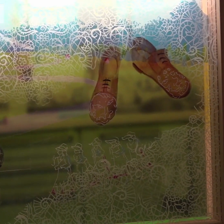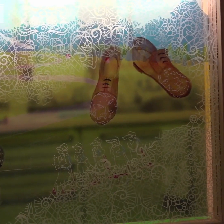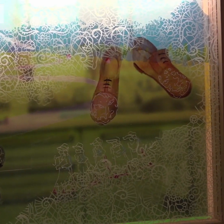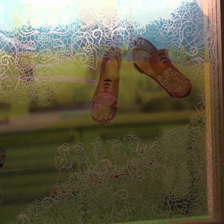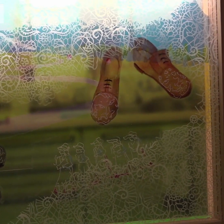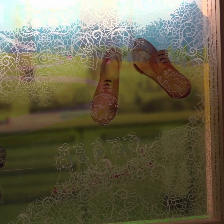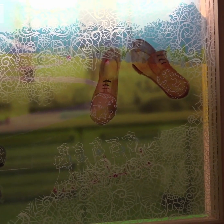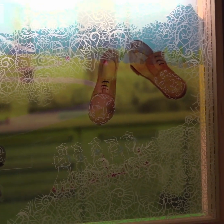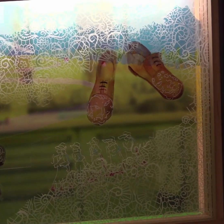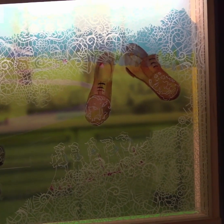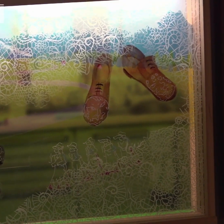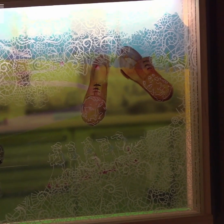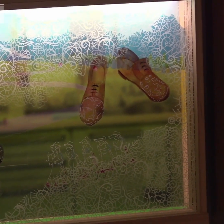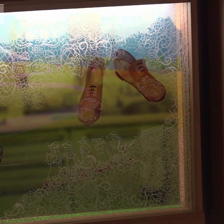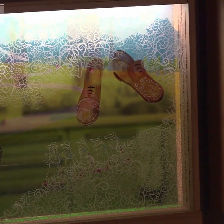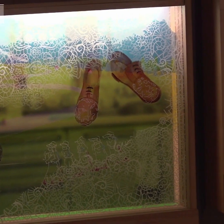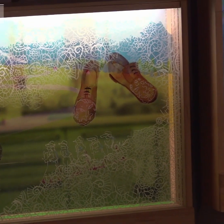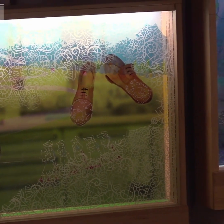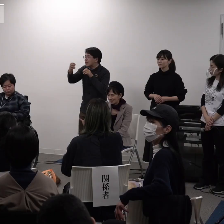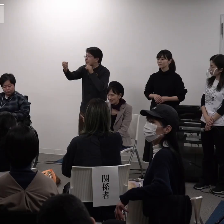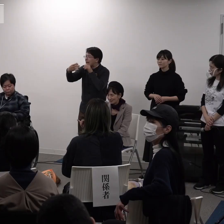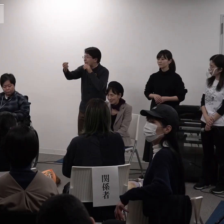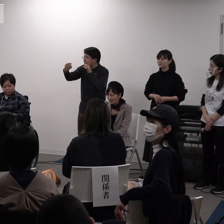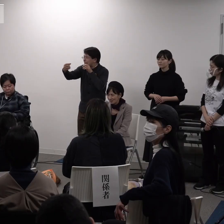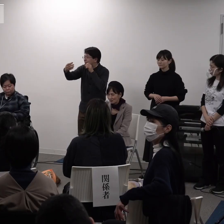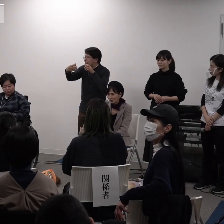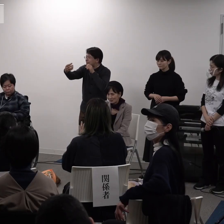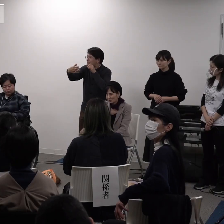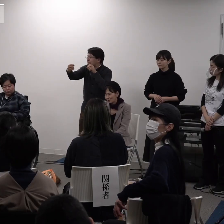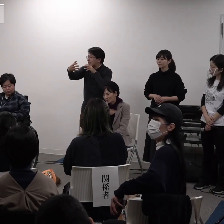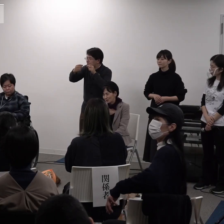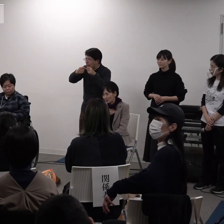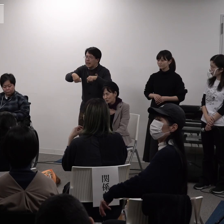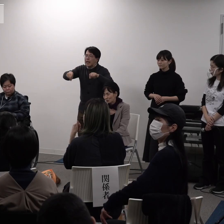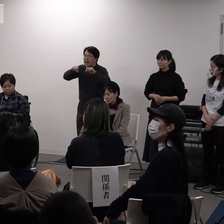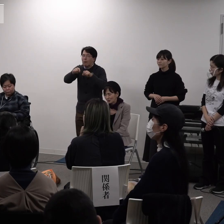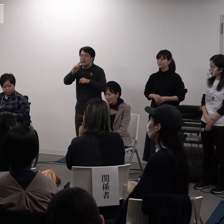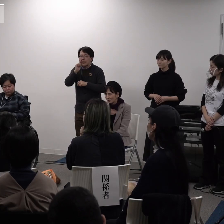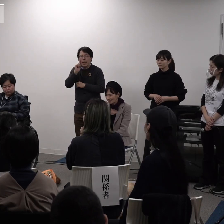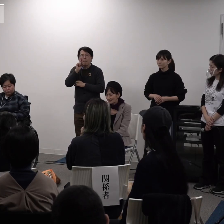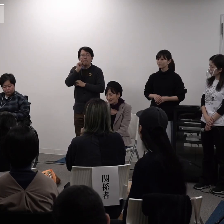私と話し合って話し合って私が見えてるものを再現、